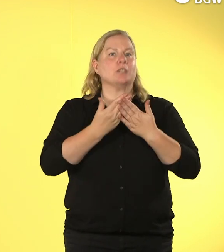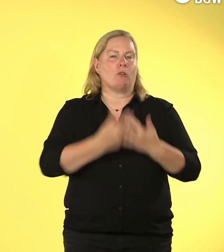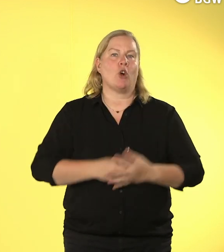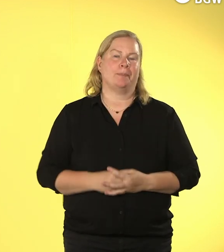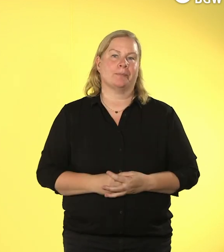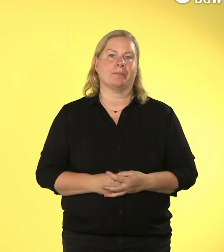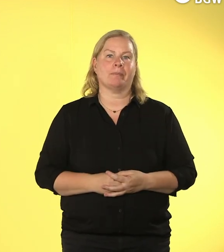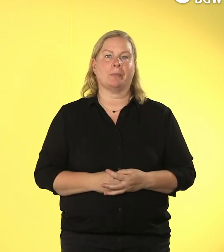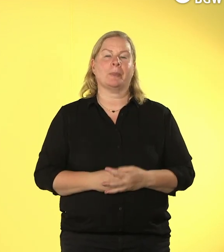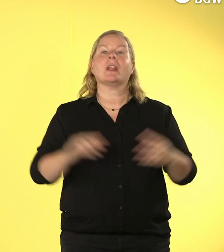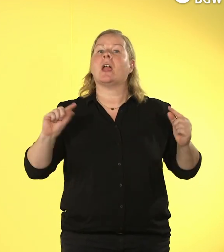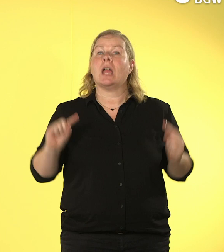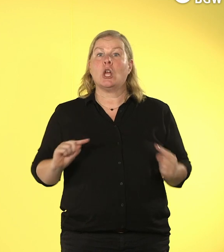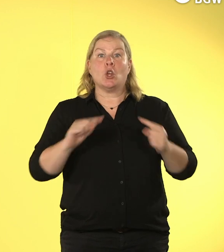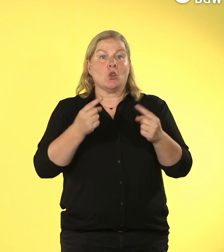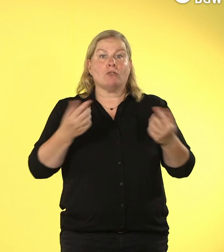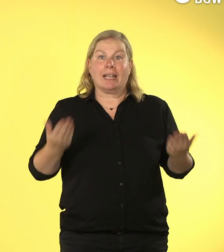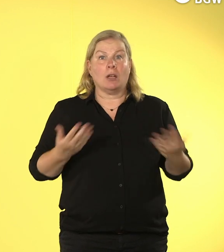"Konflikte sind oftmals emotionsgeladen